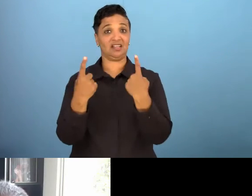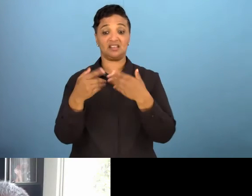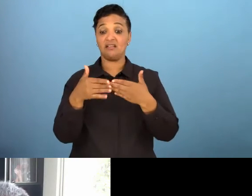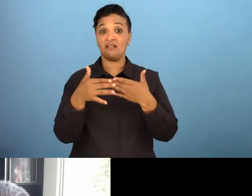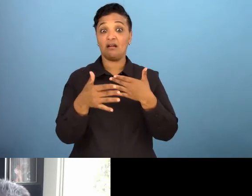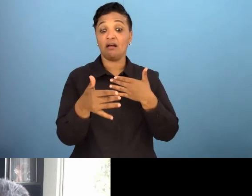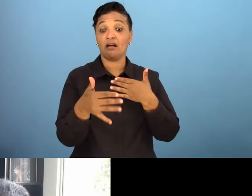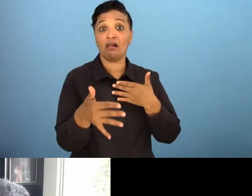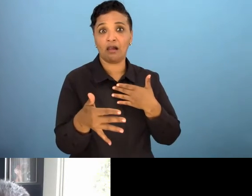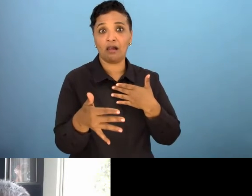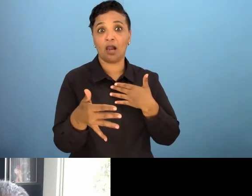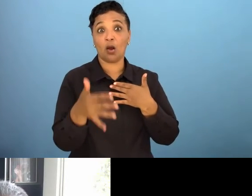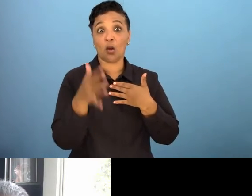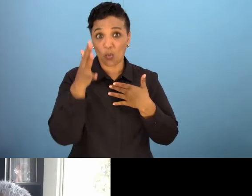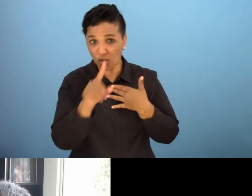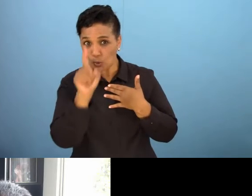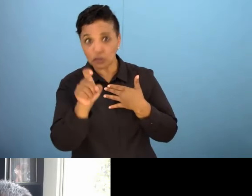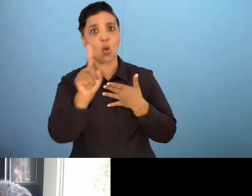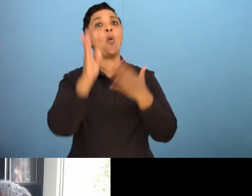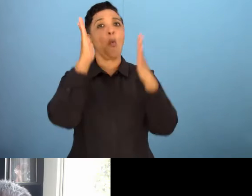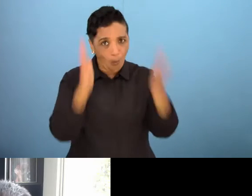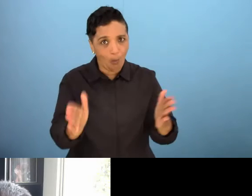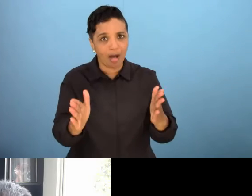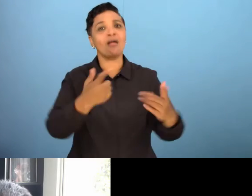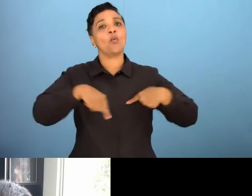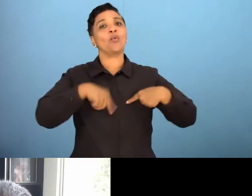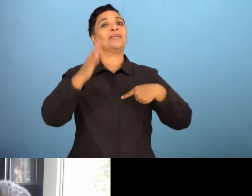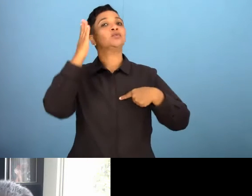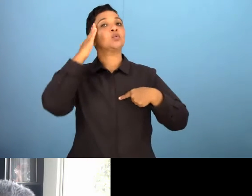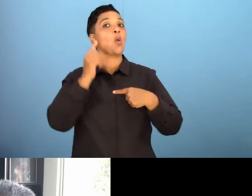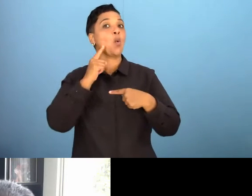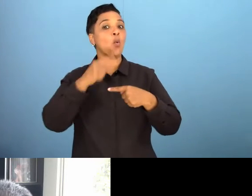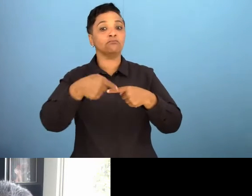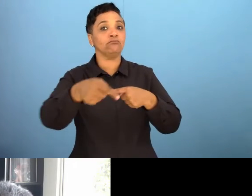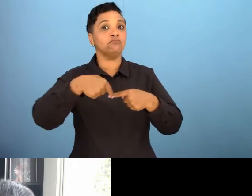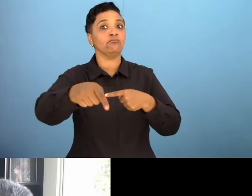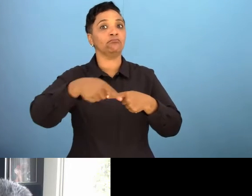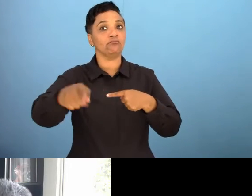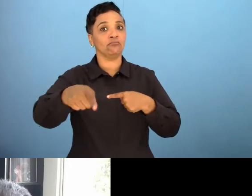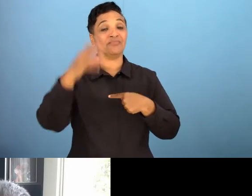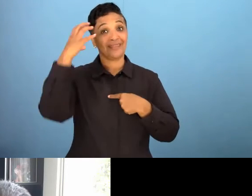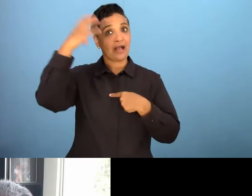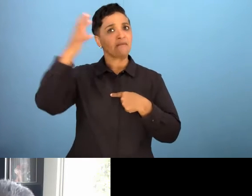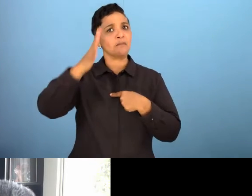Como ya se ha hablado de la palabra líderes, no se trata de si sucederá. ¿Pero de cuando sucederá?